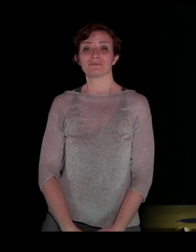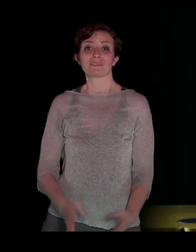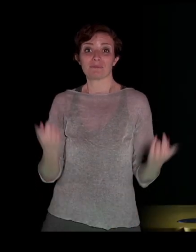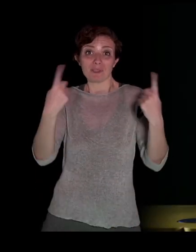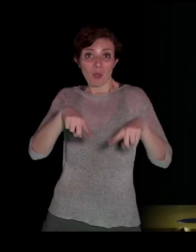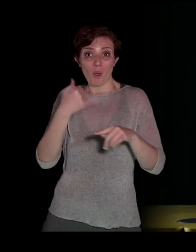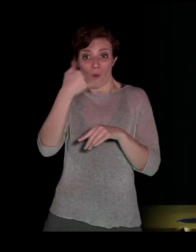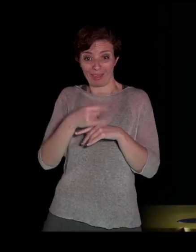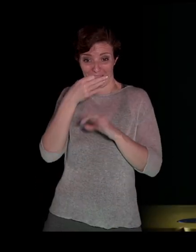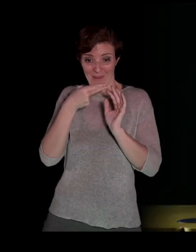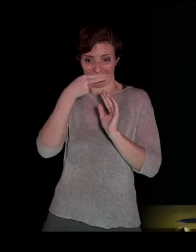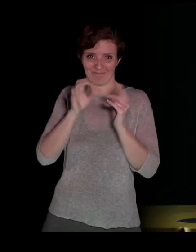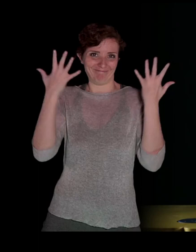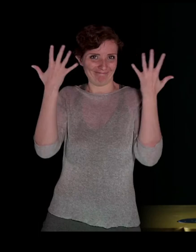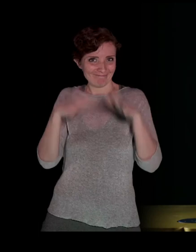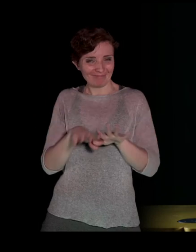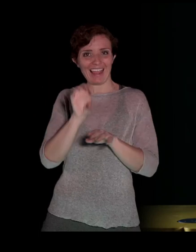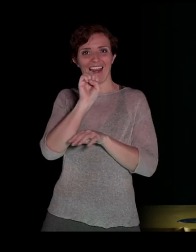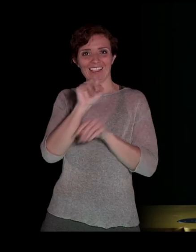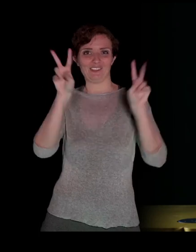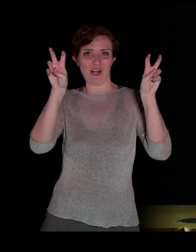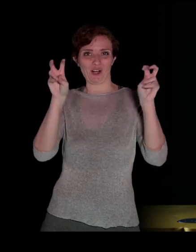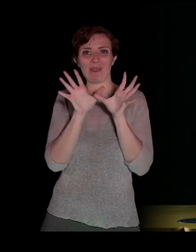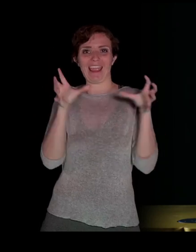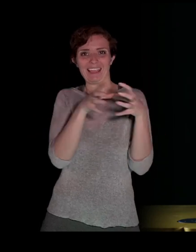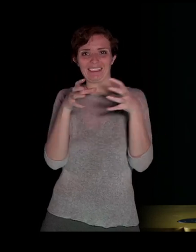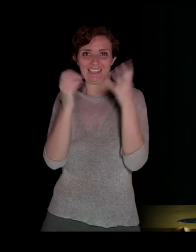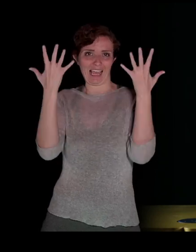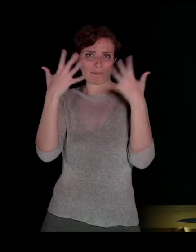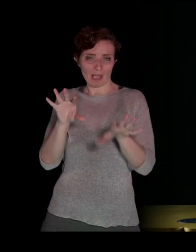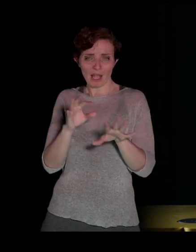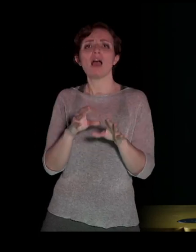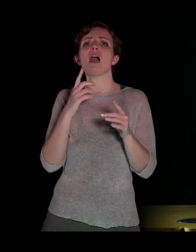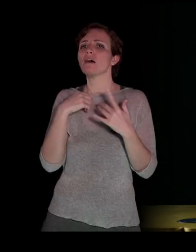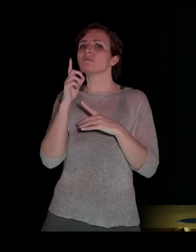Con questa definizione termina la lezione sugli insiemi, vi invito, come sempre alla fine di tutte le lezioni,